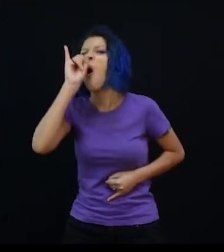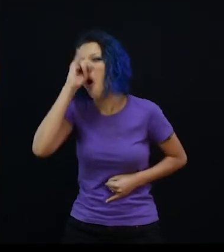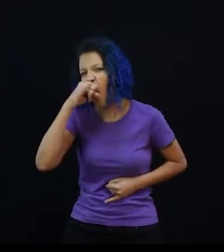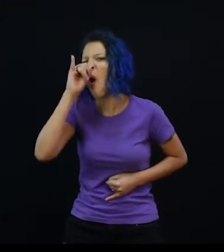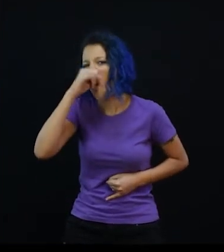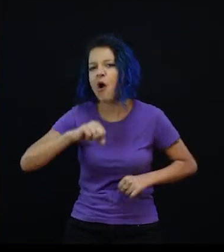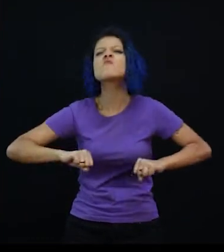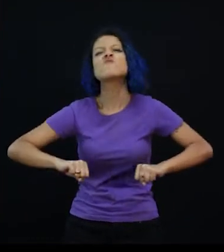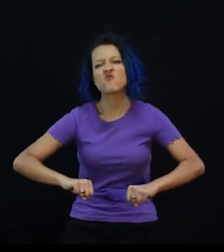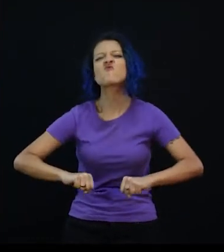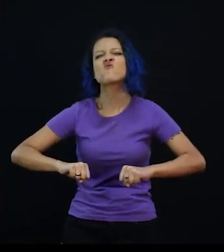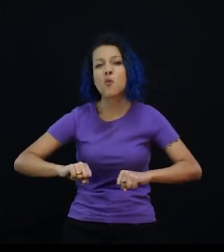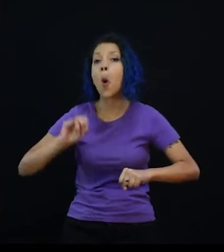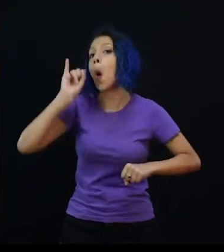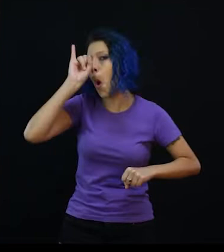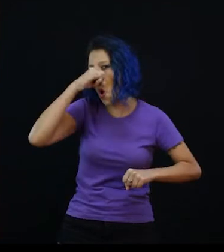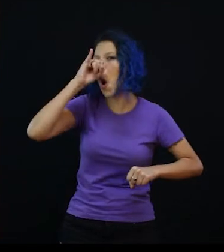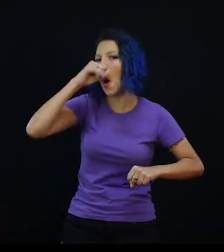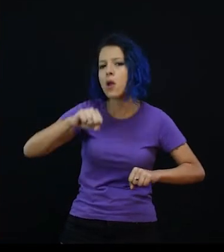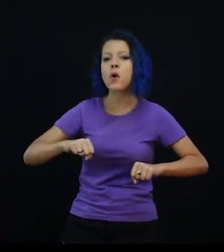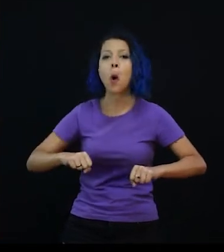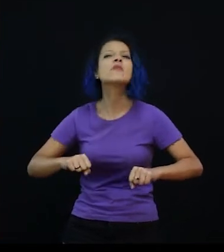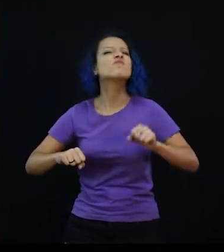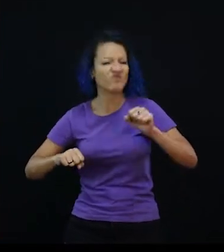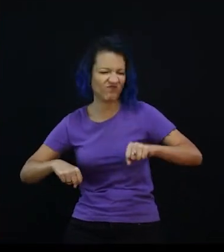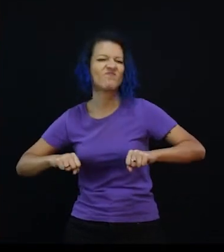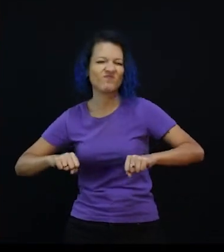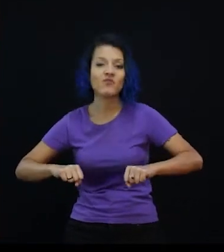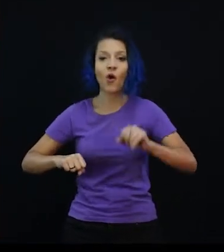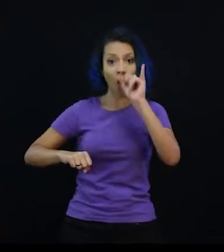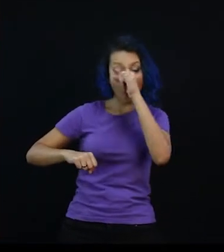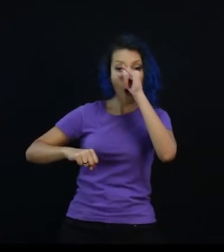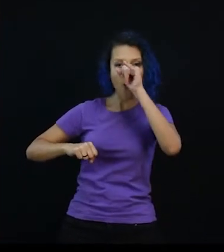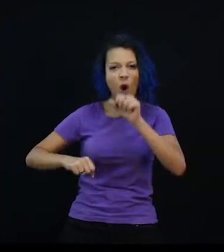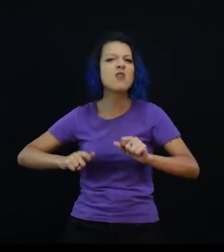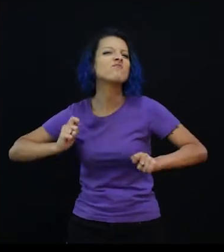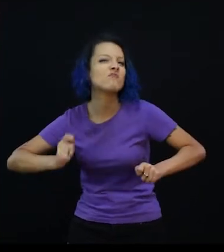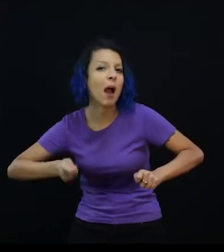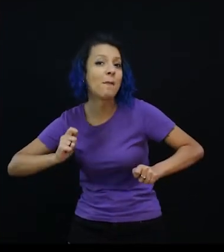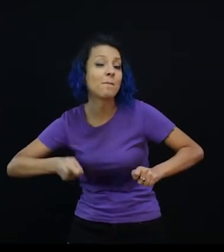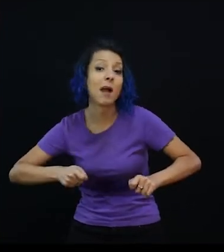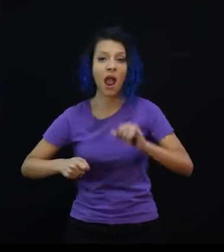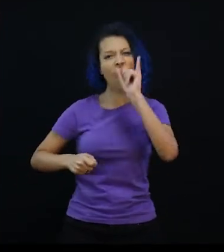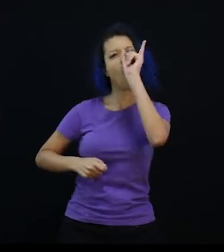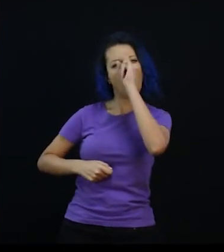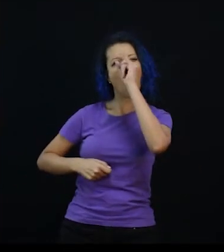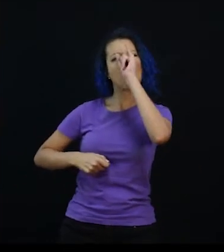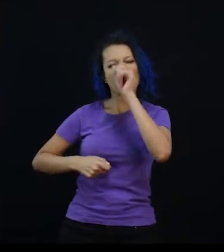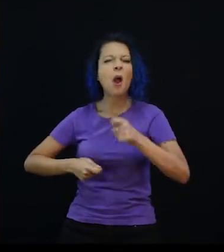Oin oin